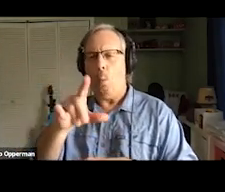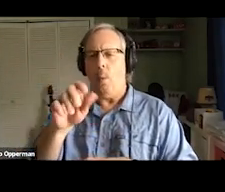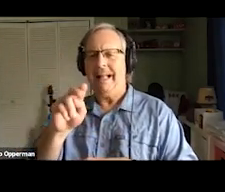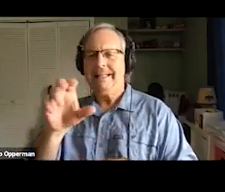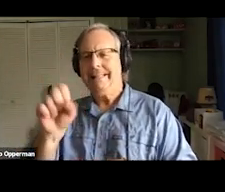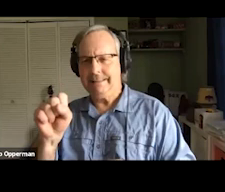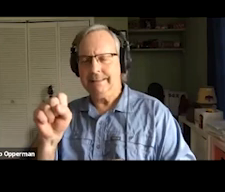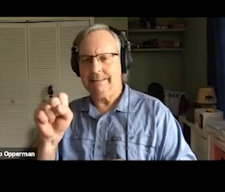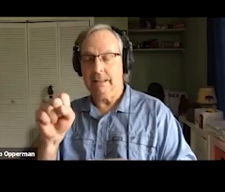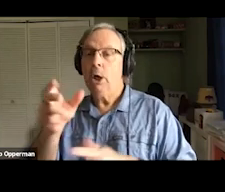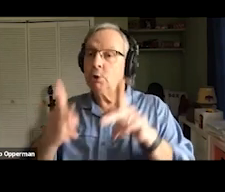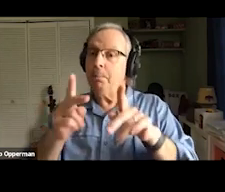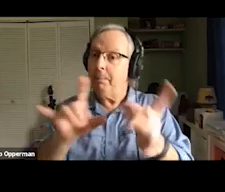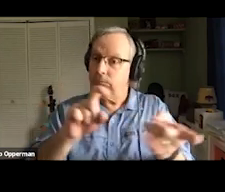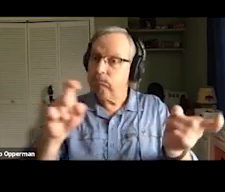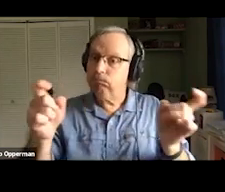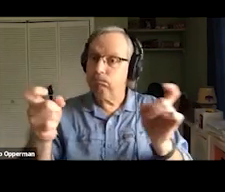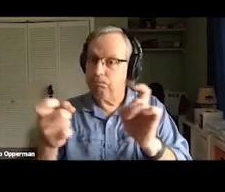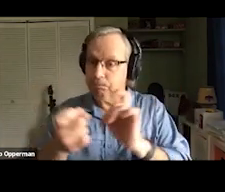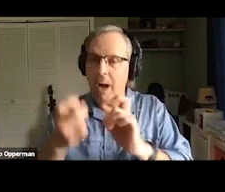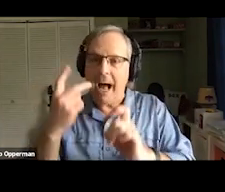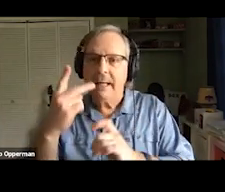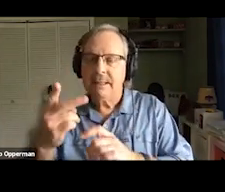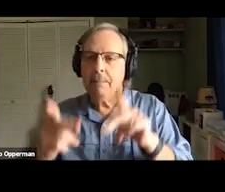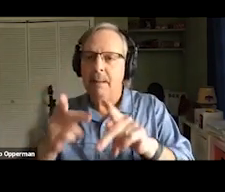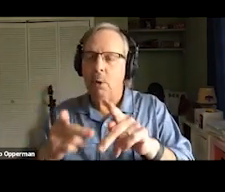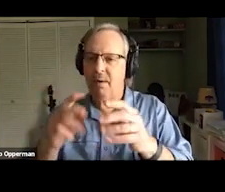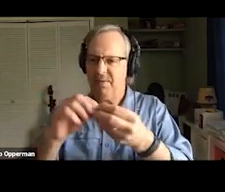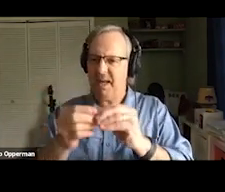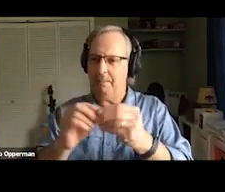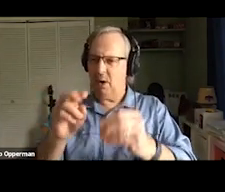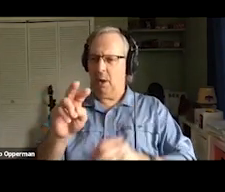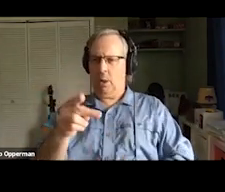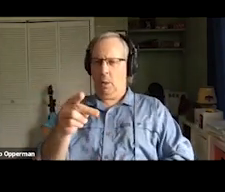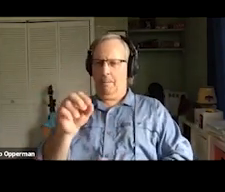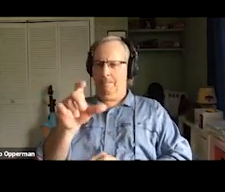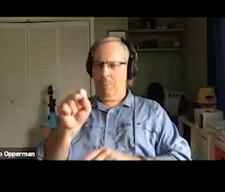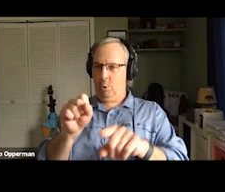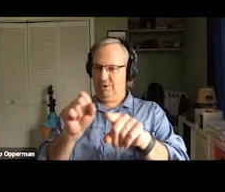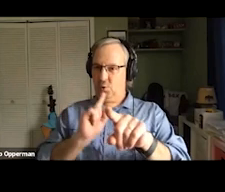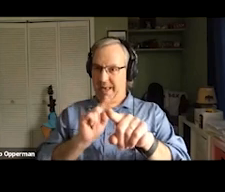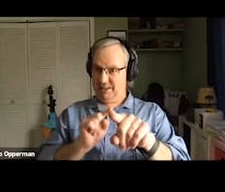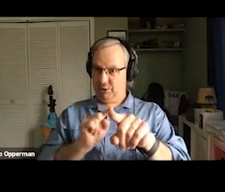y creo que eso es cierto cuando veo, nuevamente, las tasas de las encuestas en las que todos ustedes han respondido esas preguntas,